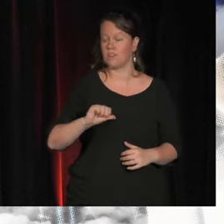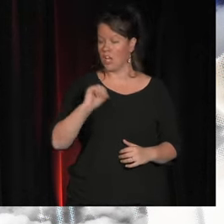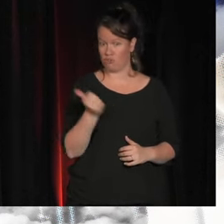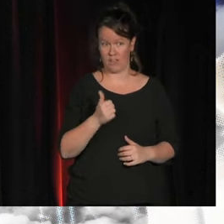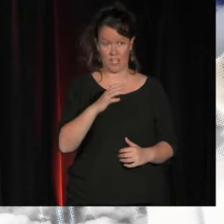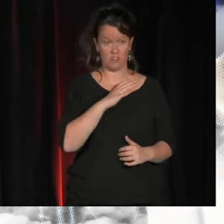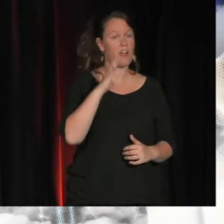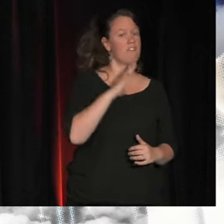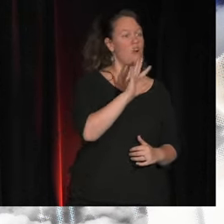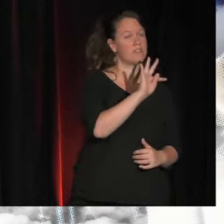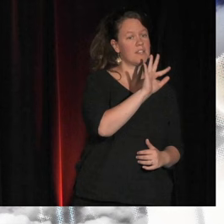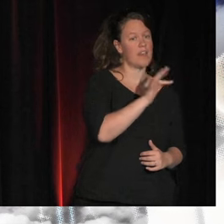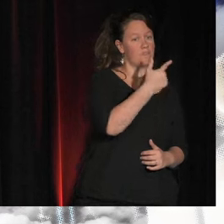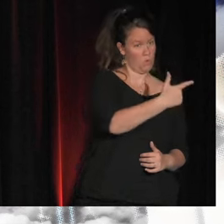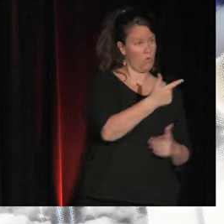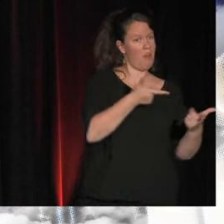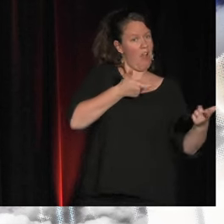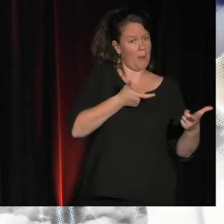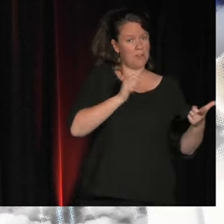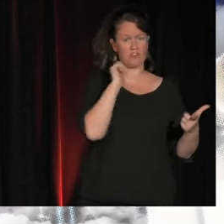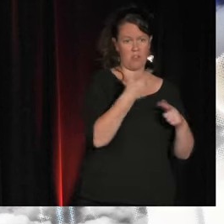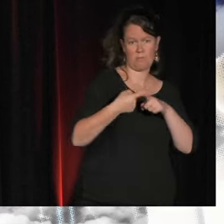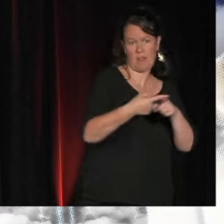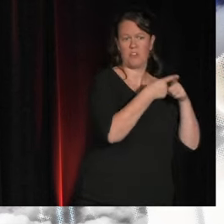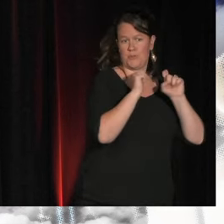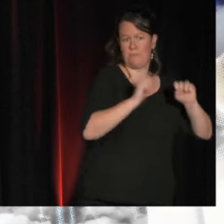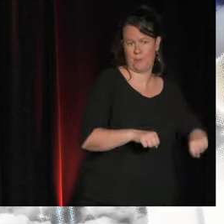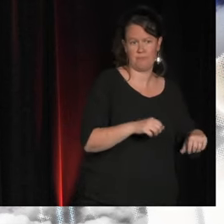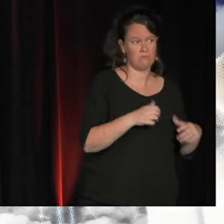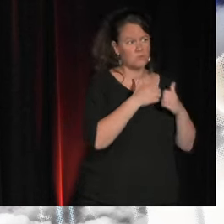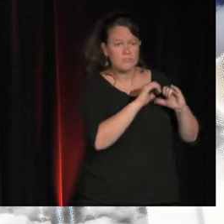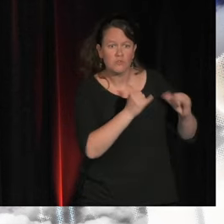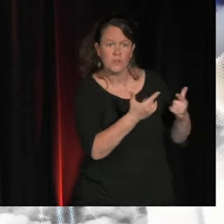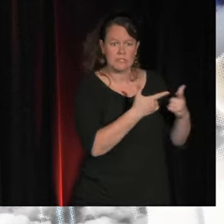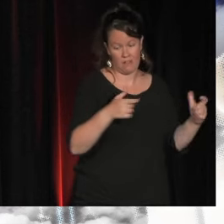par exemple, dans TF2, où un même personnage pouvait avoir différentes armes, ce qui amenait un gameplay différent. Là, ils ont tous les mêmes armes.